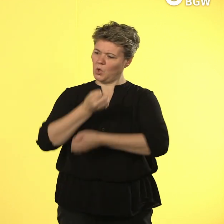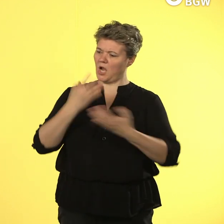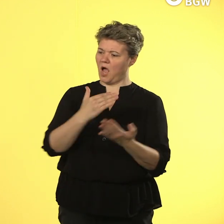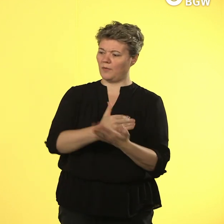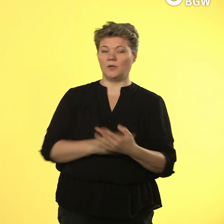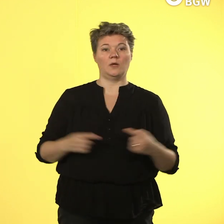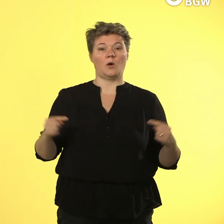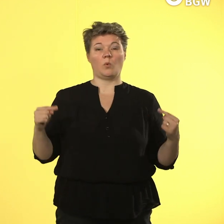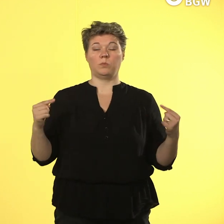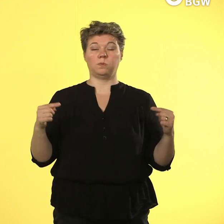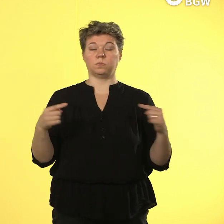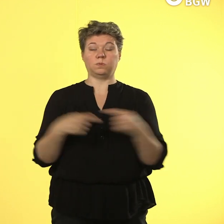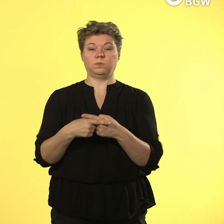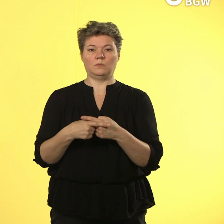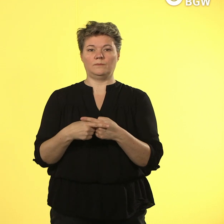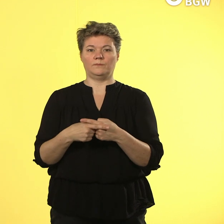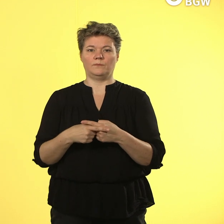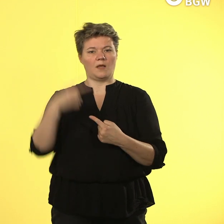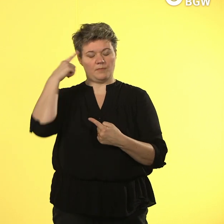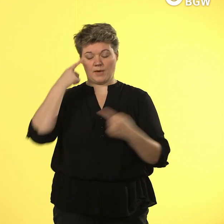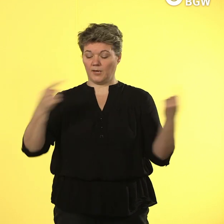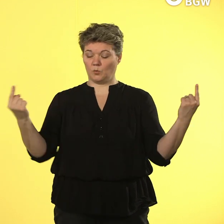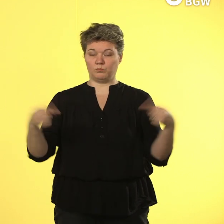Es kommt deswegen zu Stress im System.